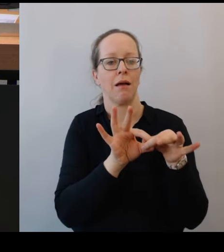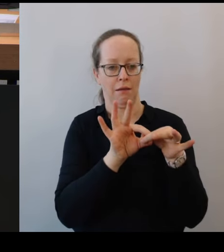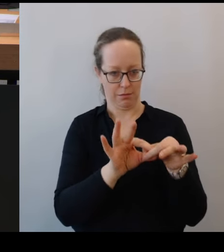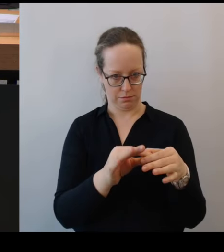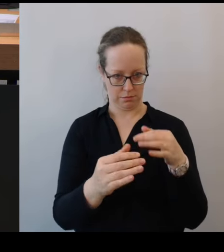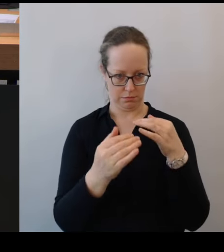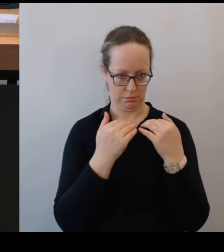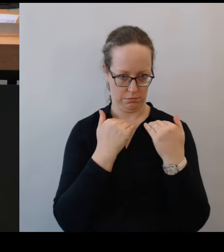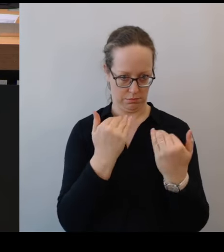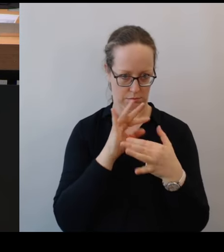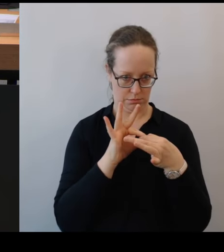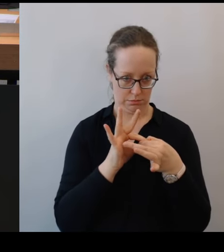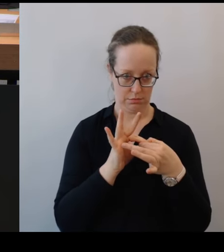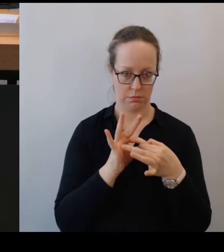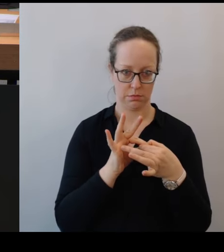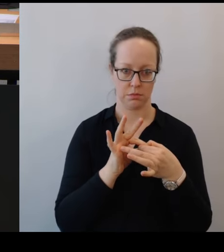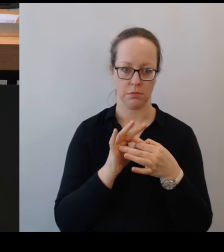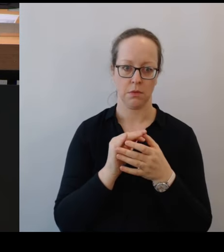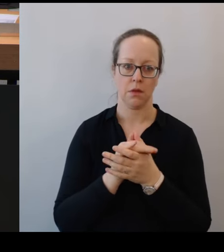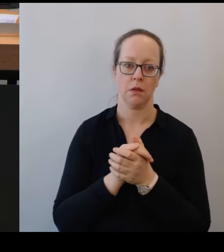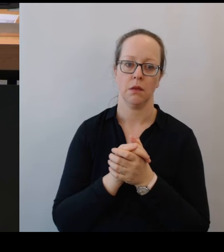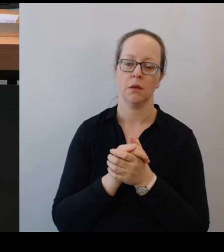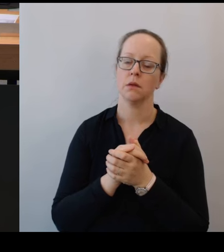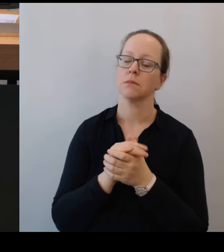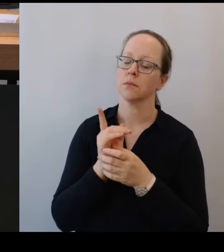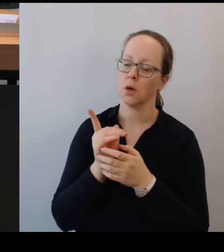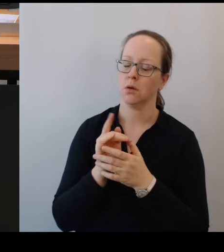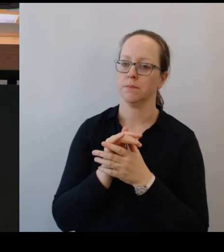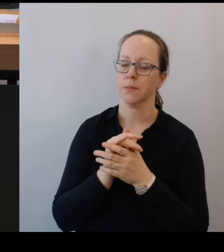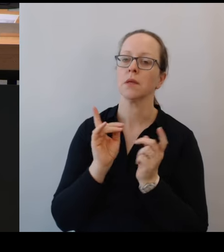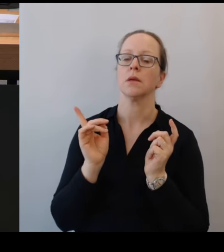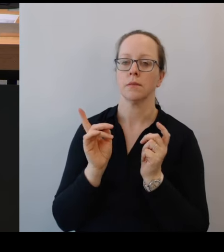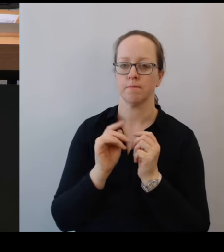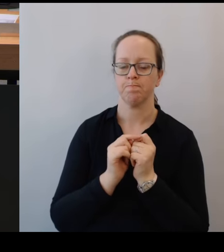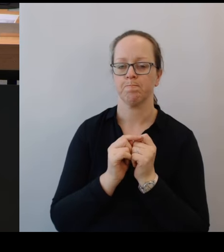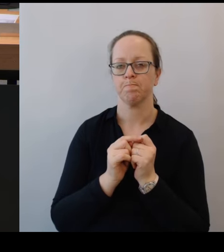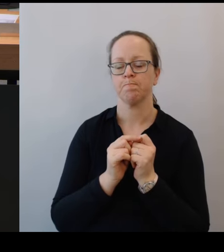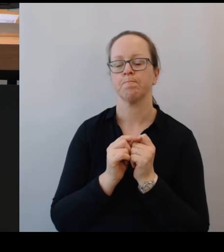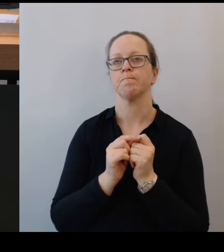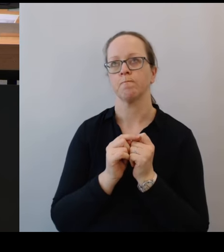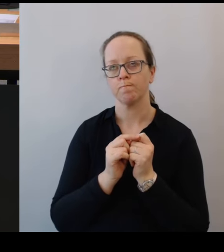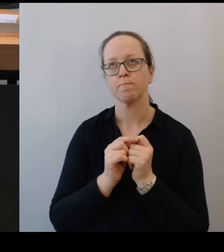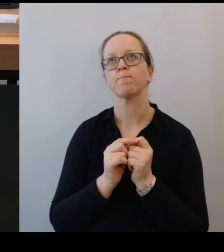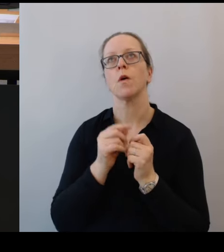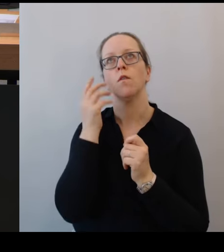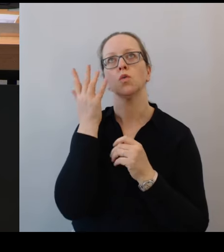Wenn man so will, müssen wir ein AfD Verbot jetzt dringend prüfen,